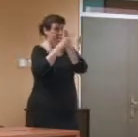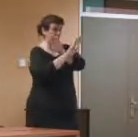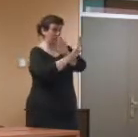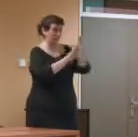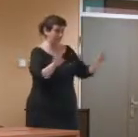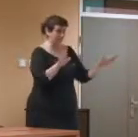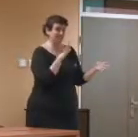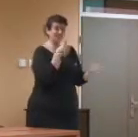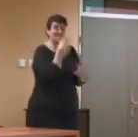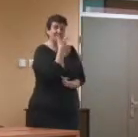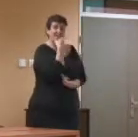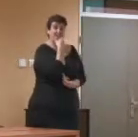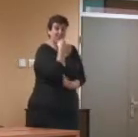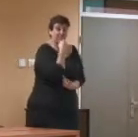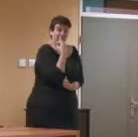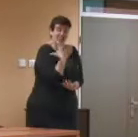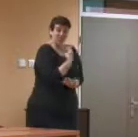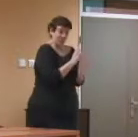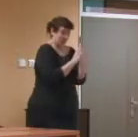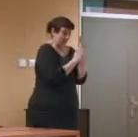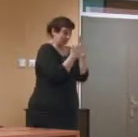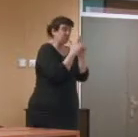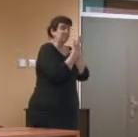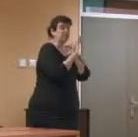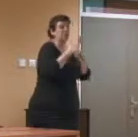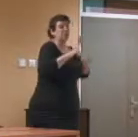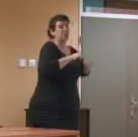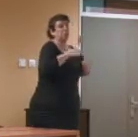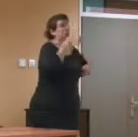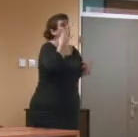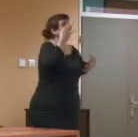mi libro y todo lo que he escrito son cosas que han pasado, y es que la realidad